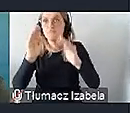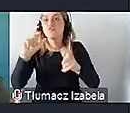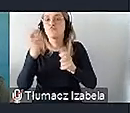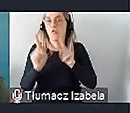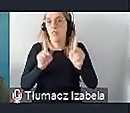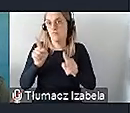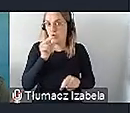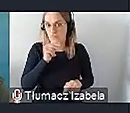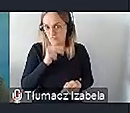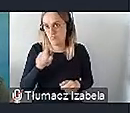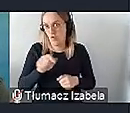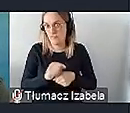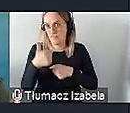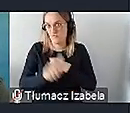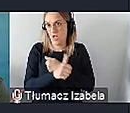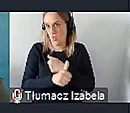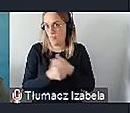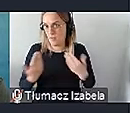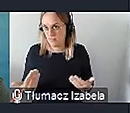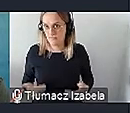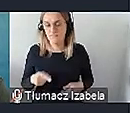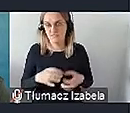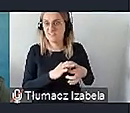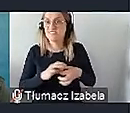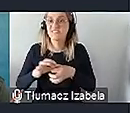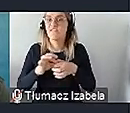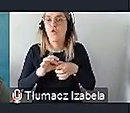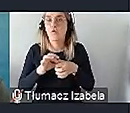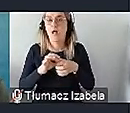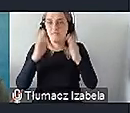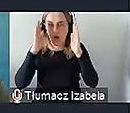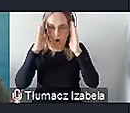To jest pierwszy argument - związany z koncentracją, z łapaniem uważności.